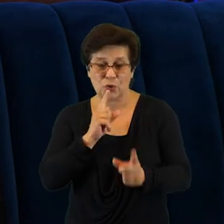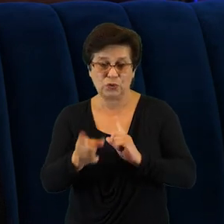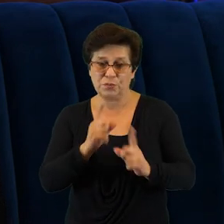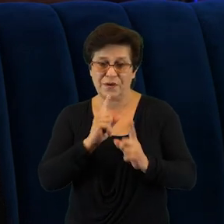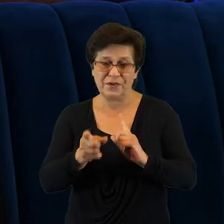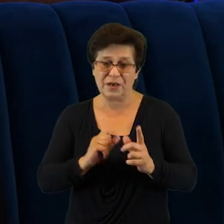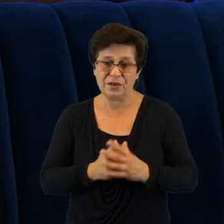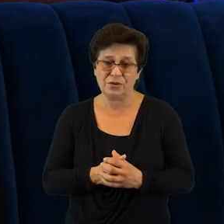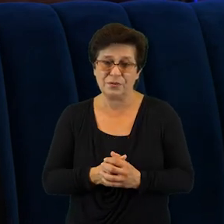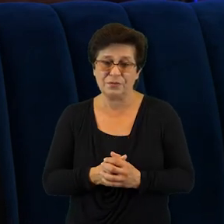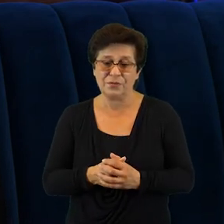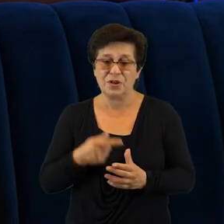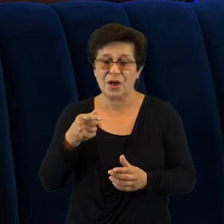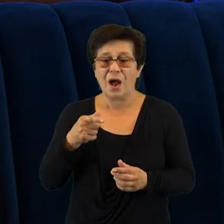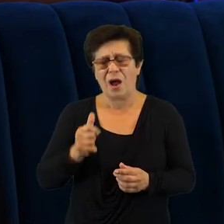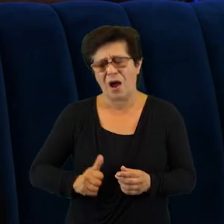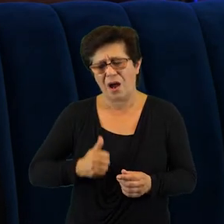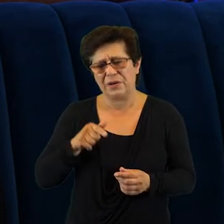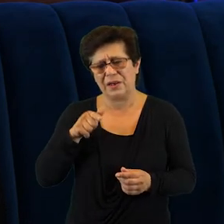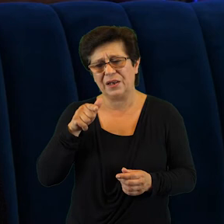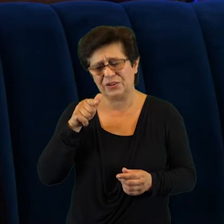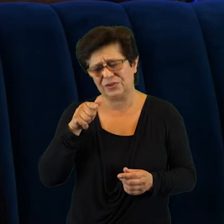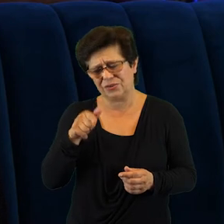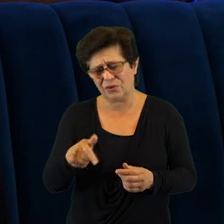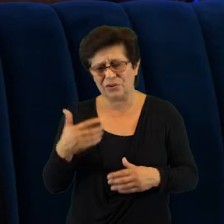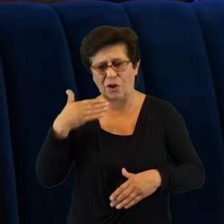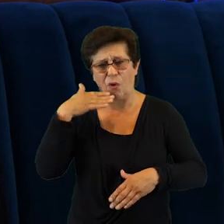Natomiast żeby już ten wątek romansowy powoli zakończyć,